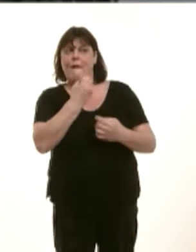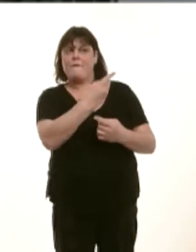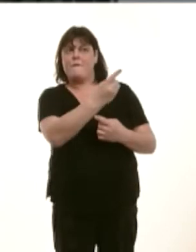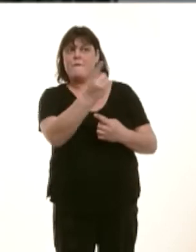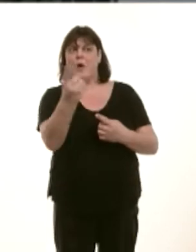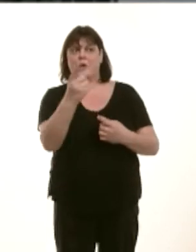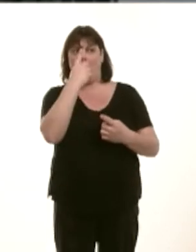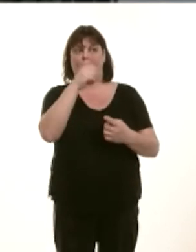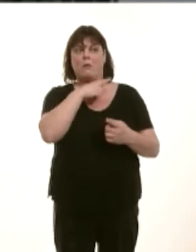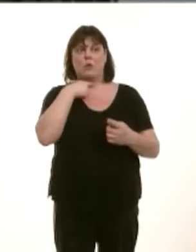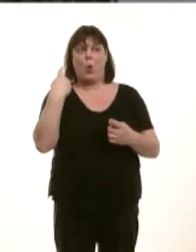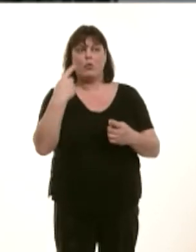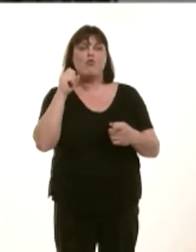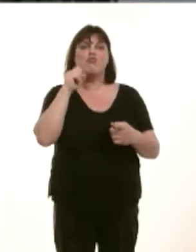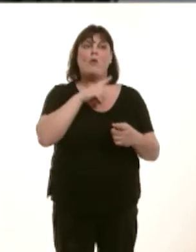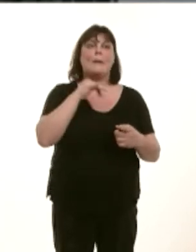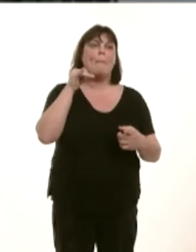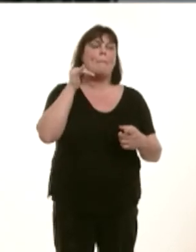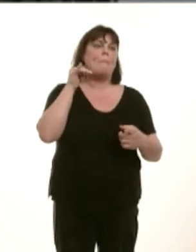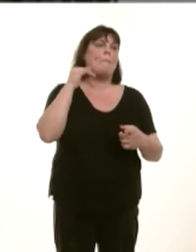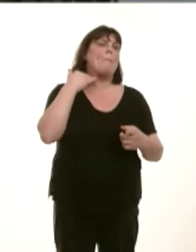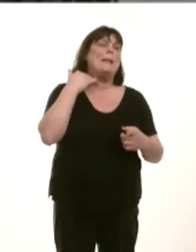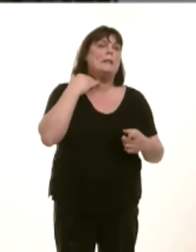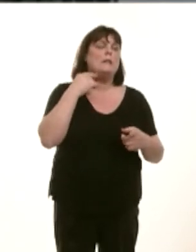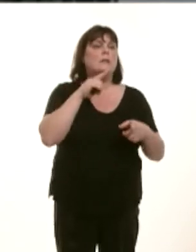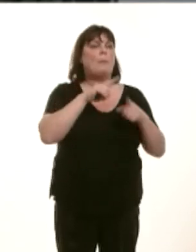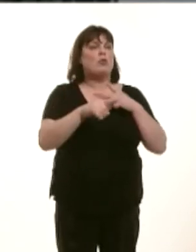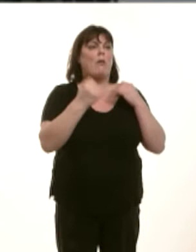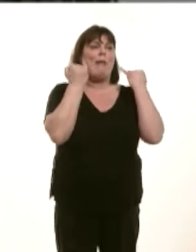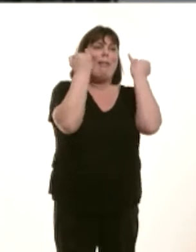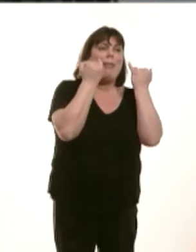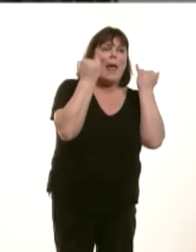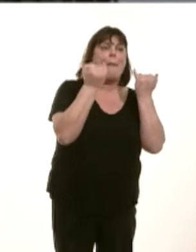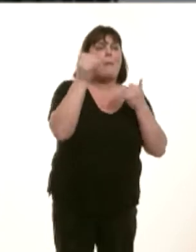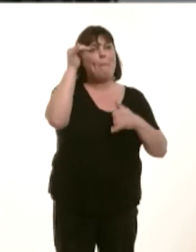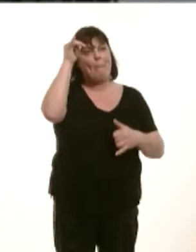cochócig oen yn enwedig a chig eidion, syín bwysig dros ben. Ond, wrth ddweud hynny wrth